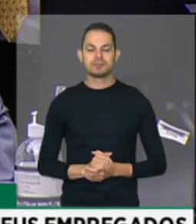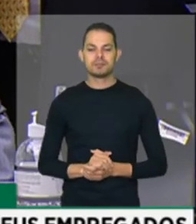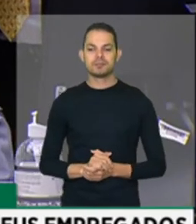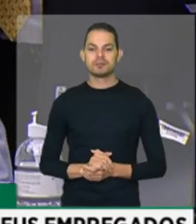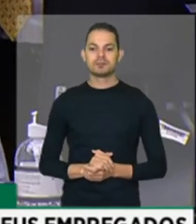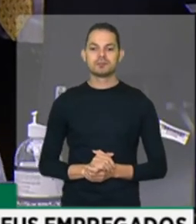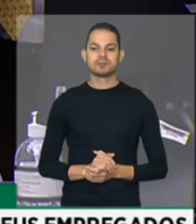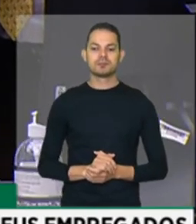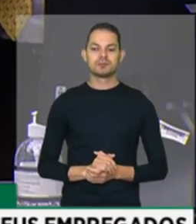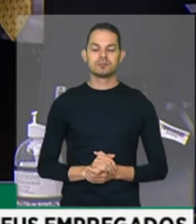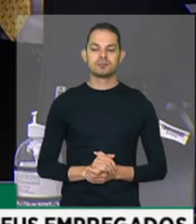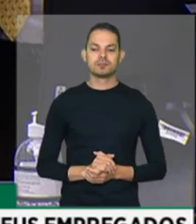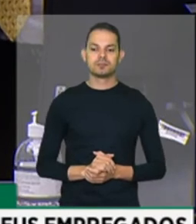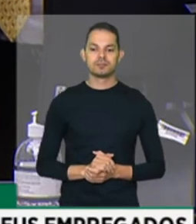APLICAM NO BRASIL... [CORTE] [PRESIDENTE]: OBRIGADO,